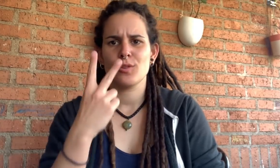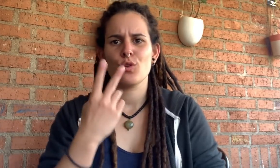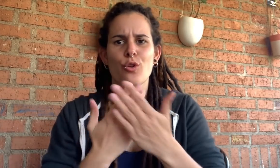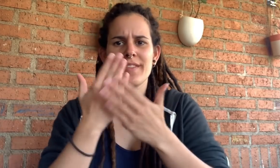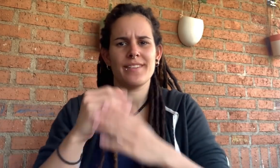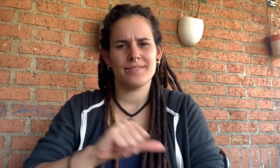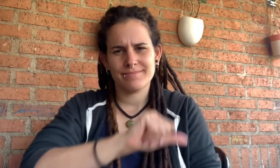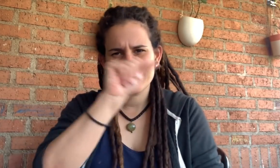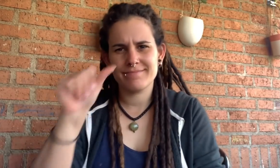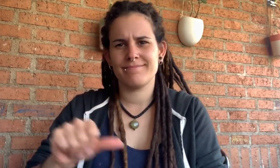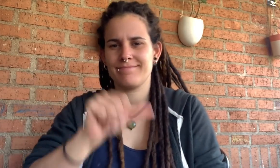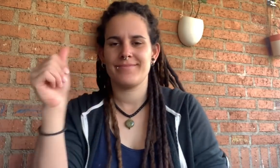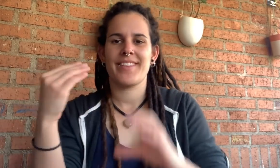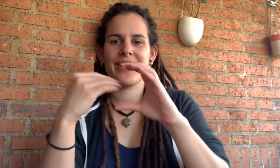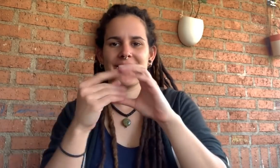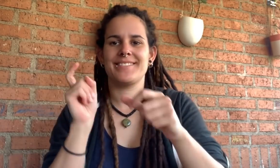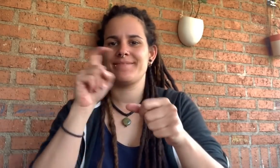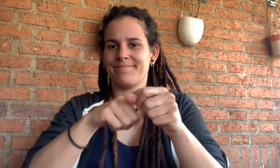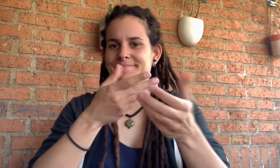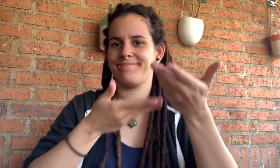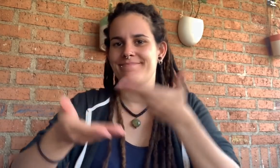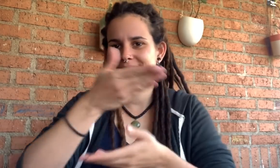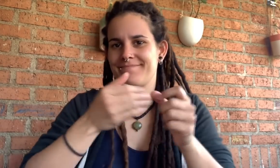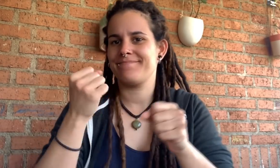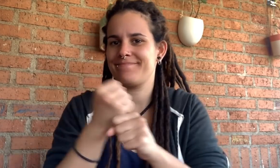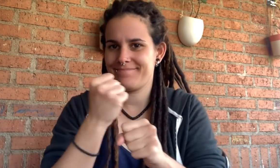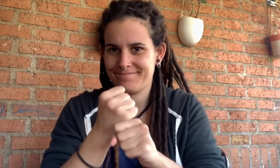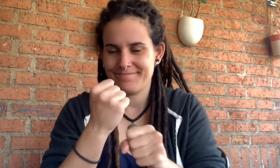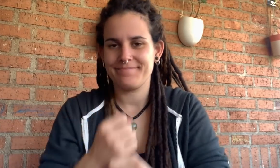La CJS-CNSE estuvo representada durante los dos días de trabajo y participación.